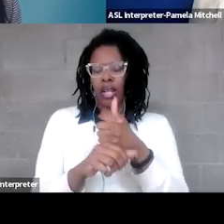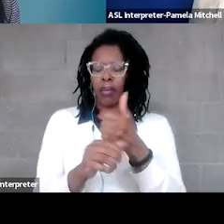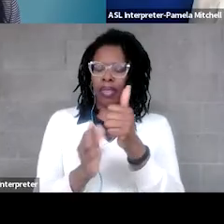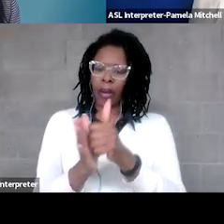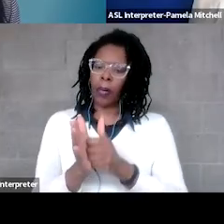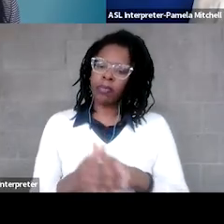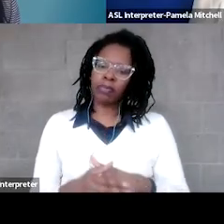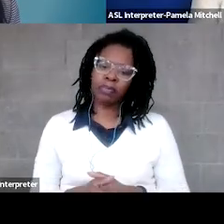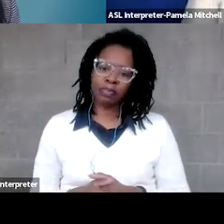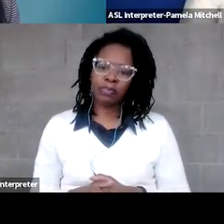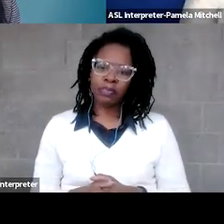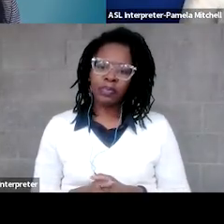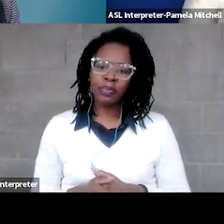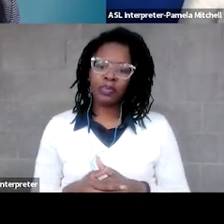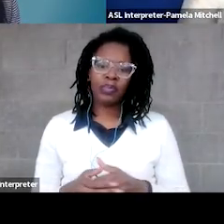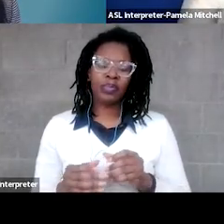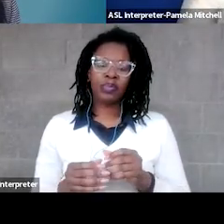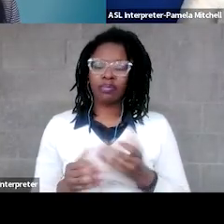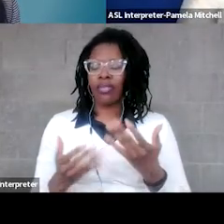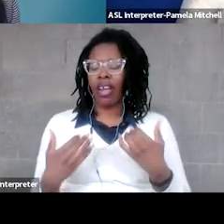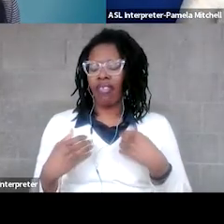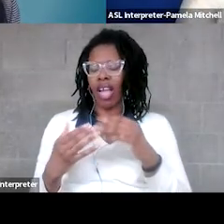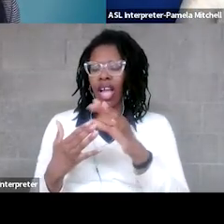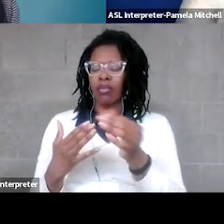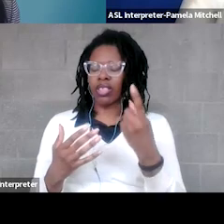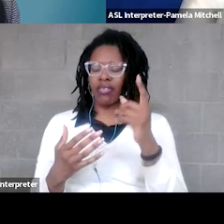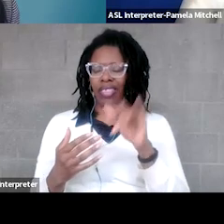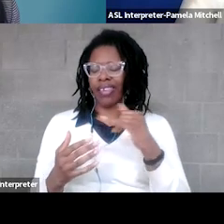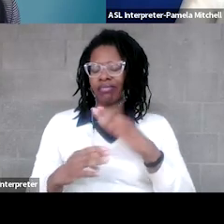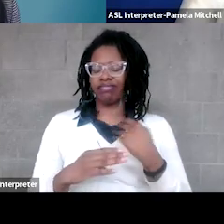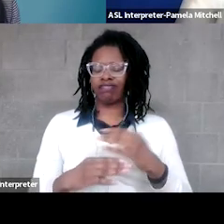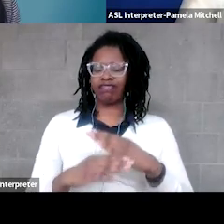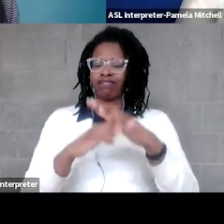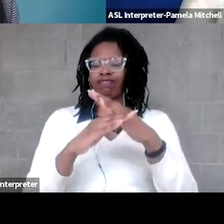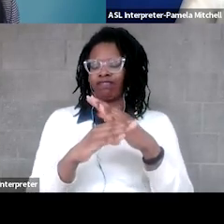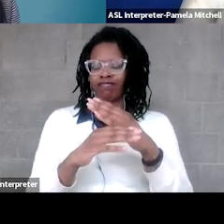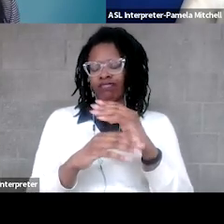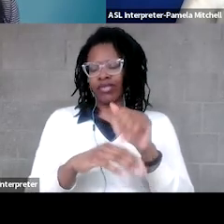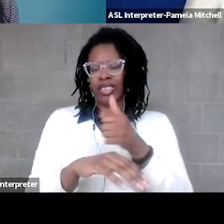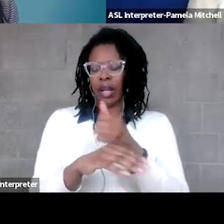Hay opciones para eso si las personas encuentran barreras al crear esa cuenta inicialmente por su cuenta.